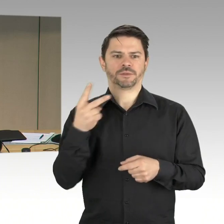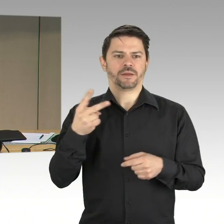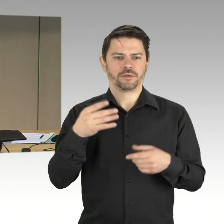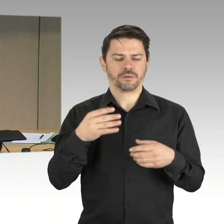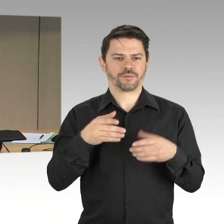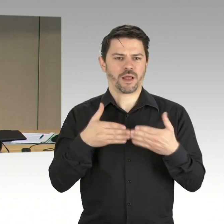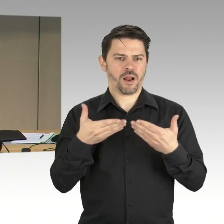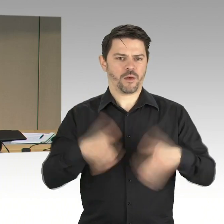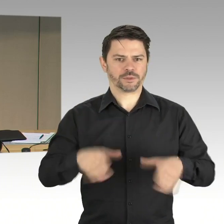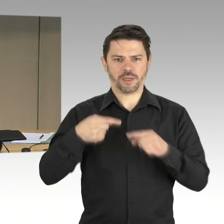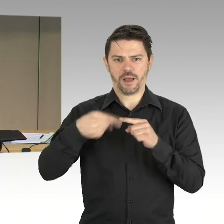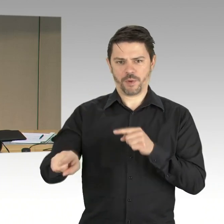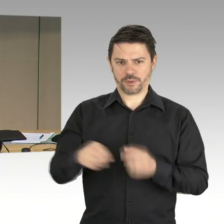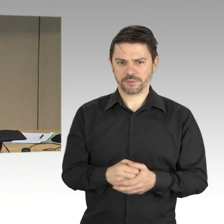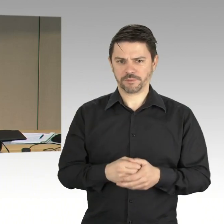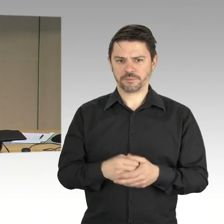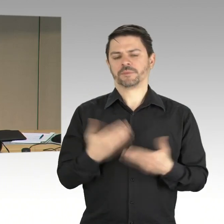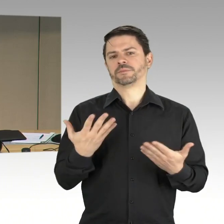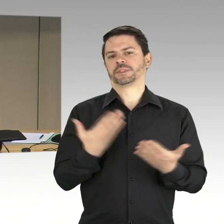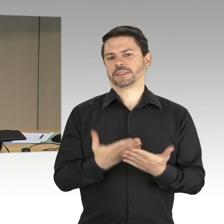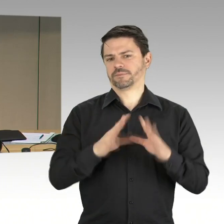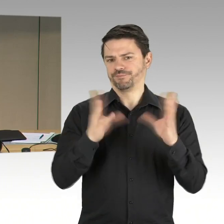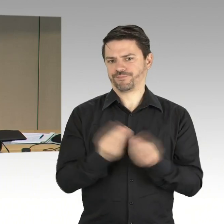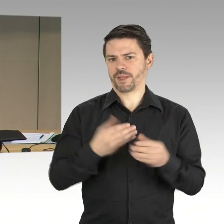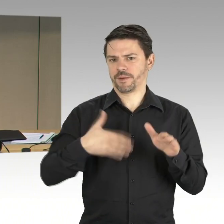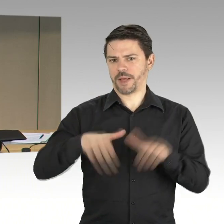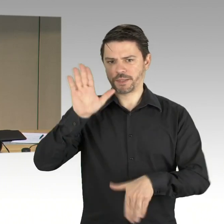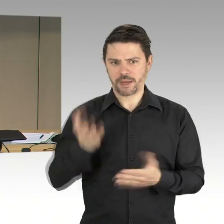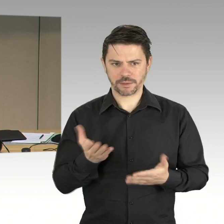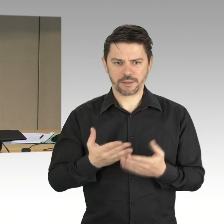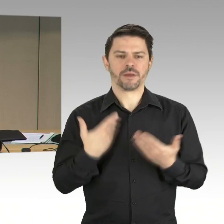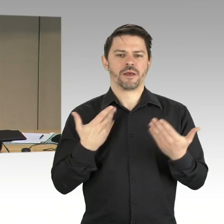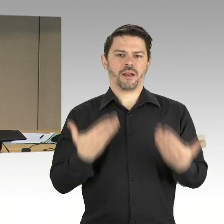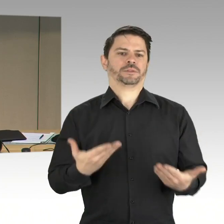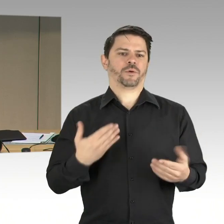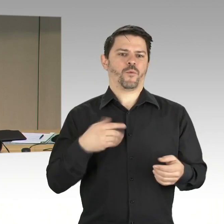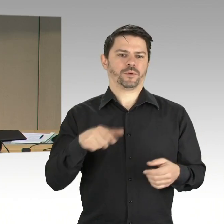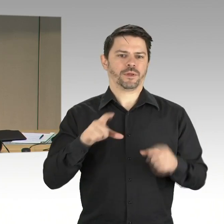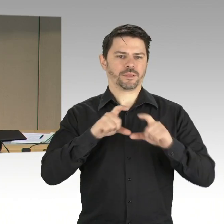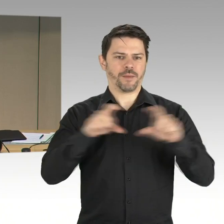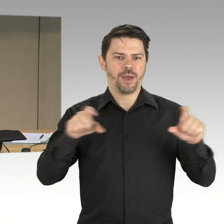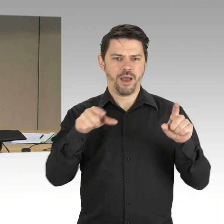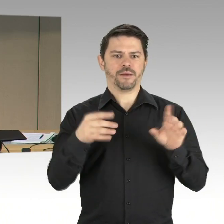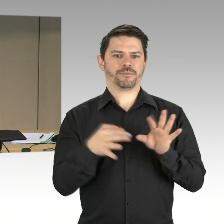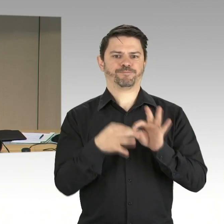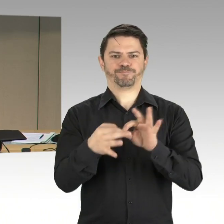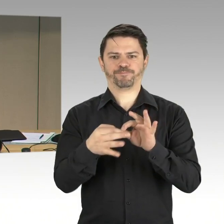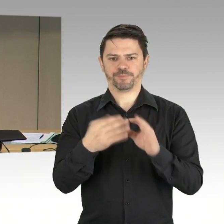und zwar in Verbindung mit dem Tagesordnungspunkt 5. Dringliche Beschlussempfehlung des Ausschusses für Stadtentwicklung und Wohnen